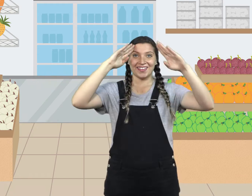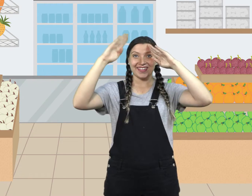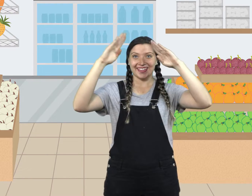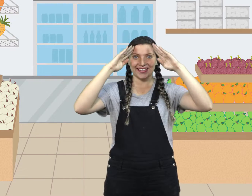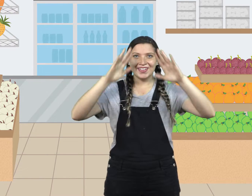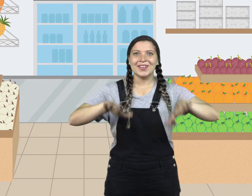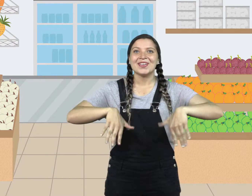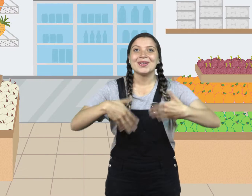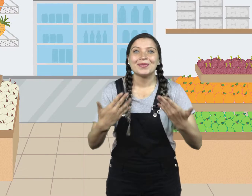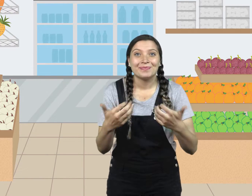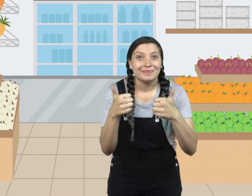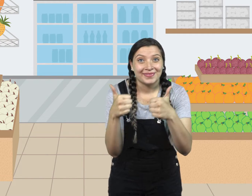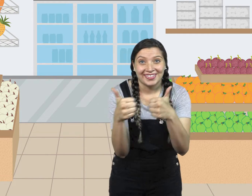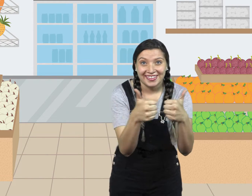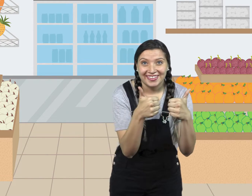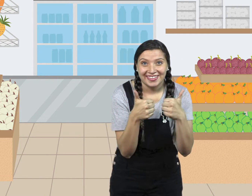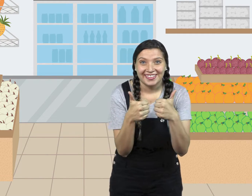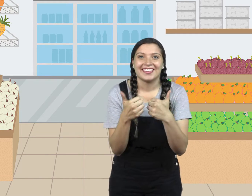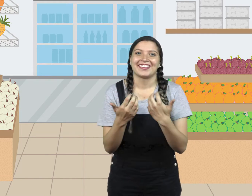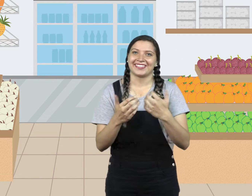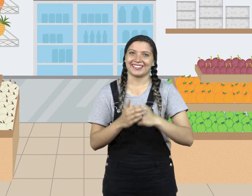Hola a todos, ¿cómo están? ¿Bien?